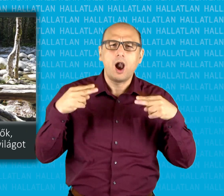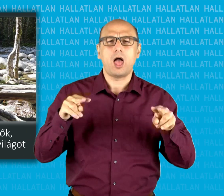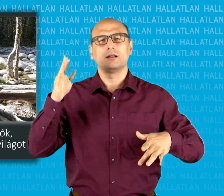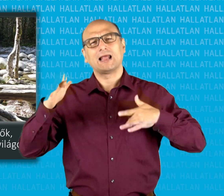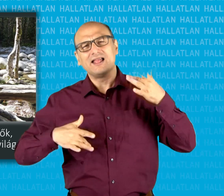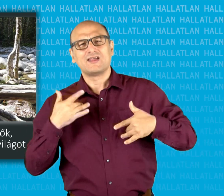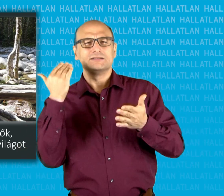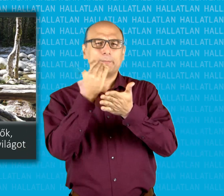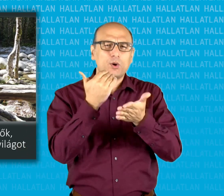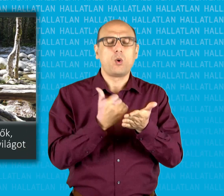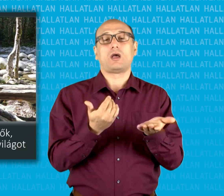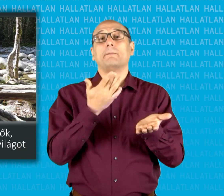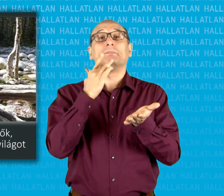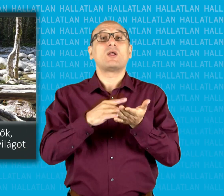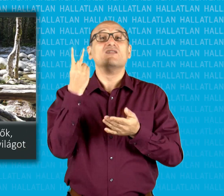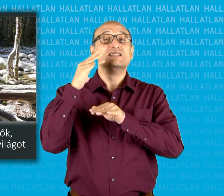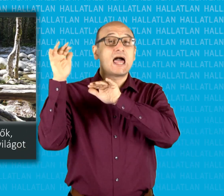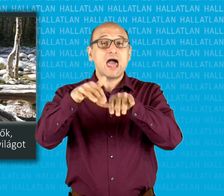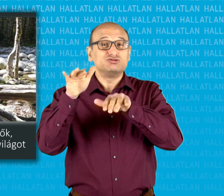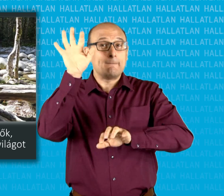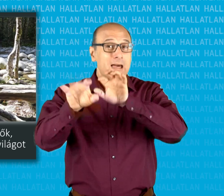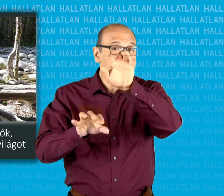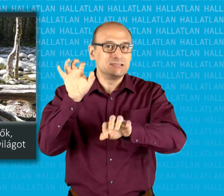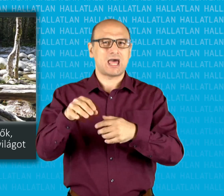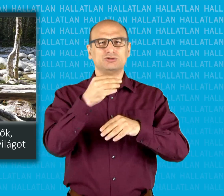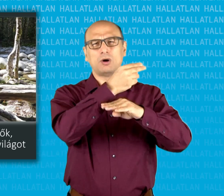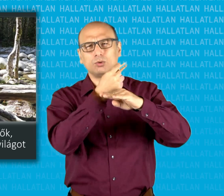Rengeteg kisebb kalandban is volt részünk, mint például egy vízesés megmászása,